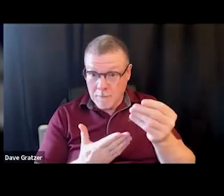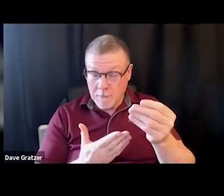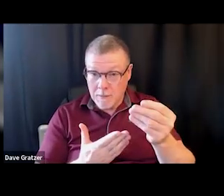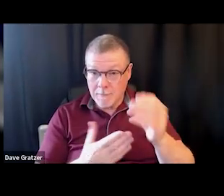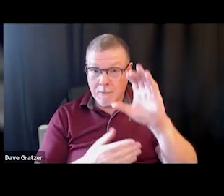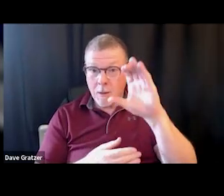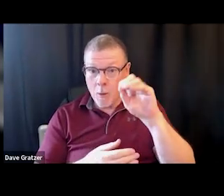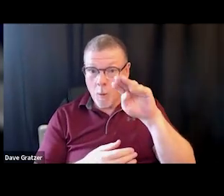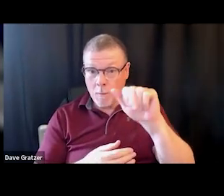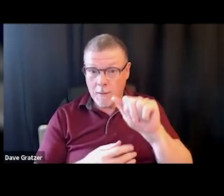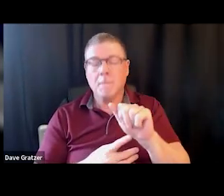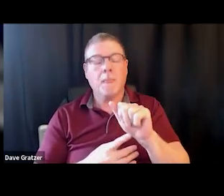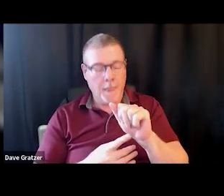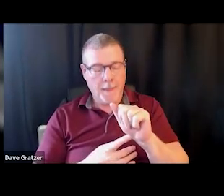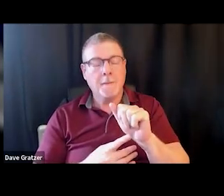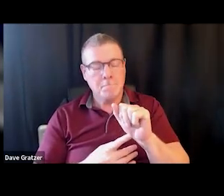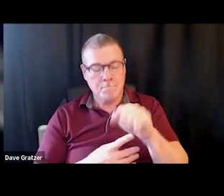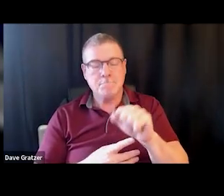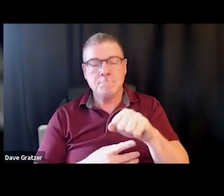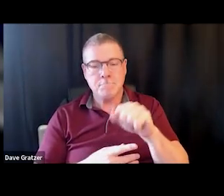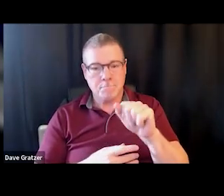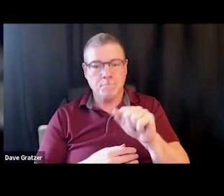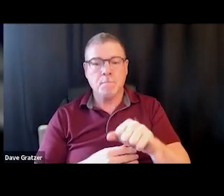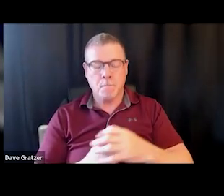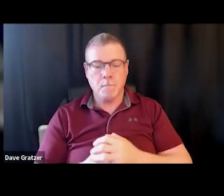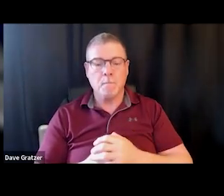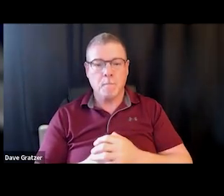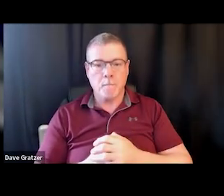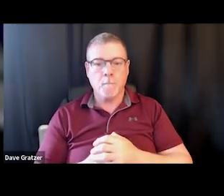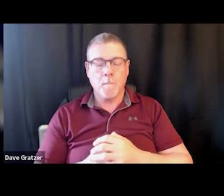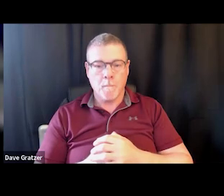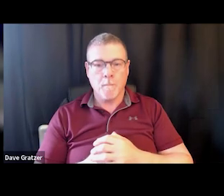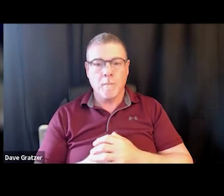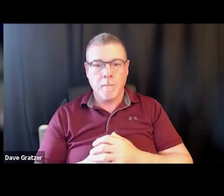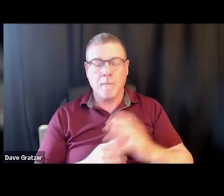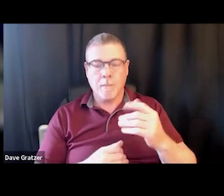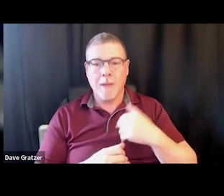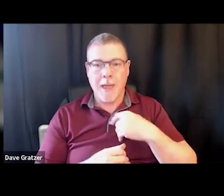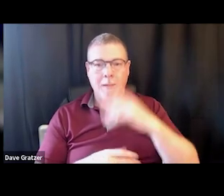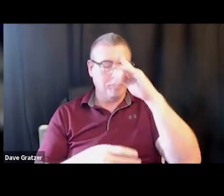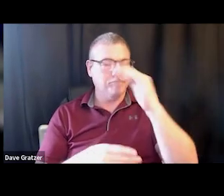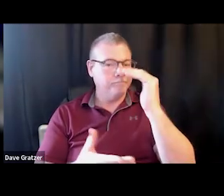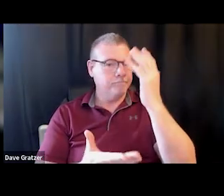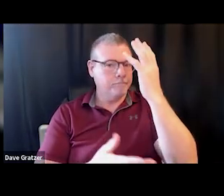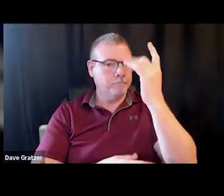¿Coma o algo así? [Richard] Sí. Sí, estuve inconsciente como un mes, algo así.